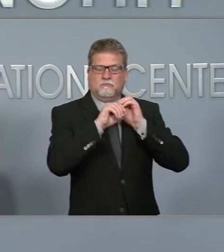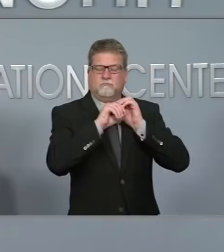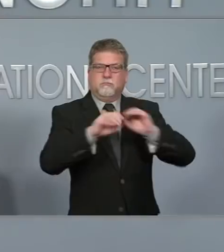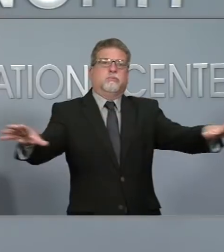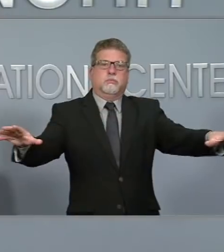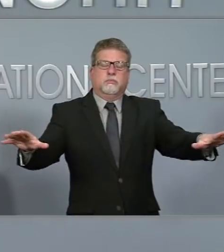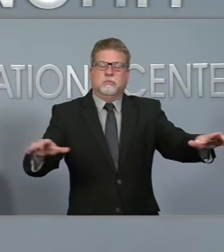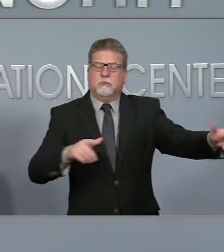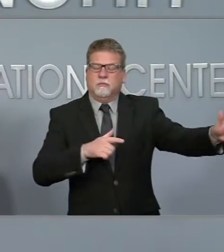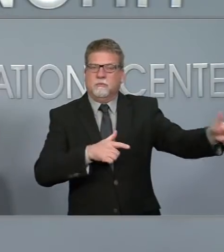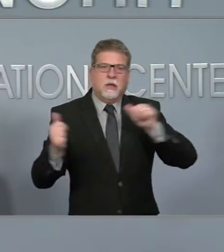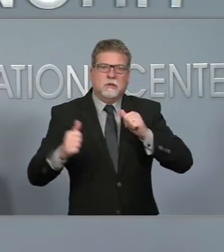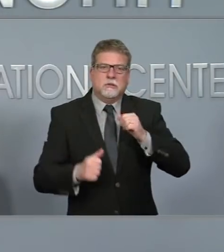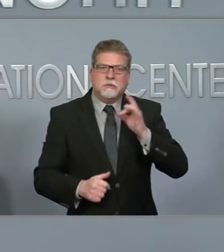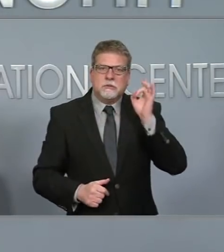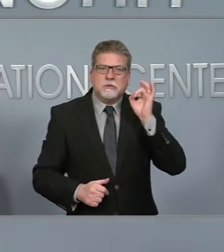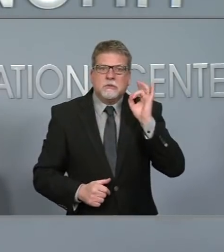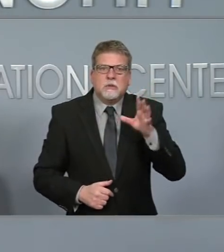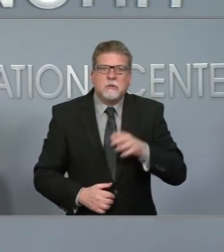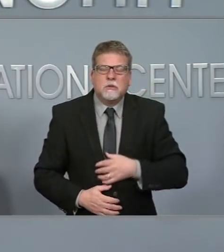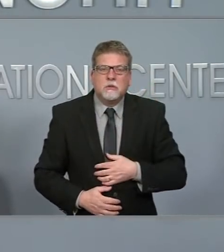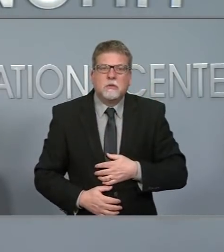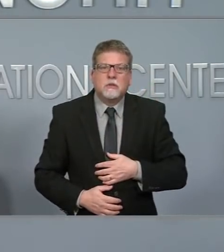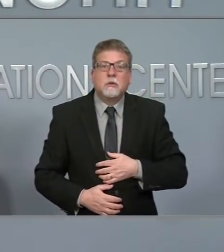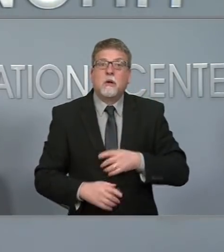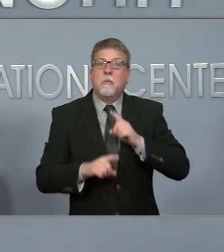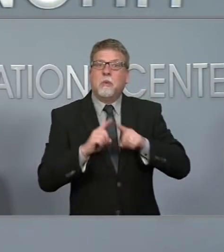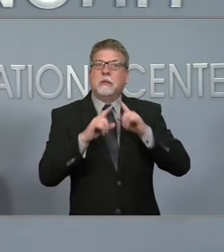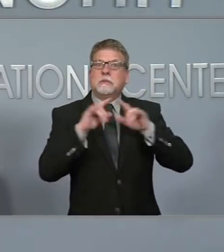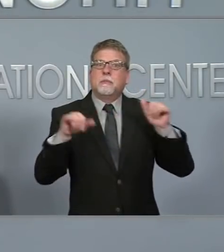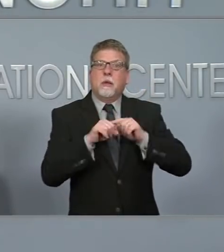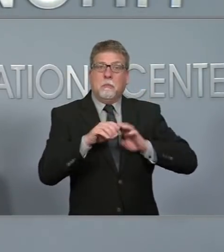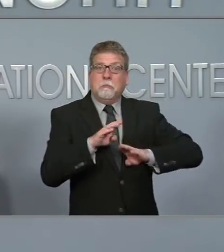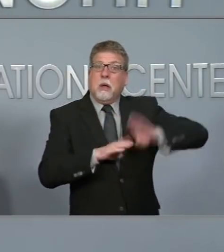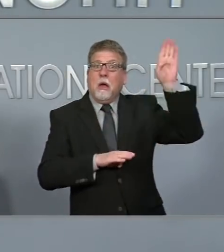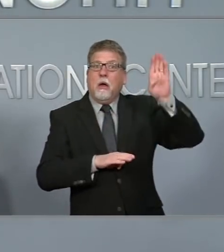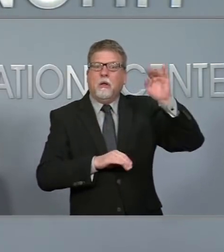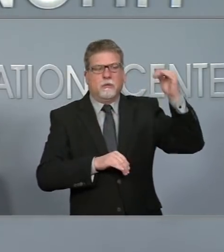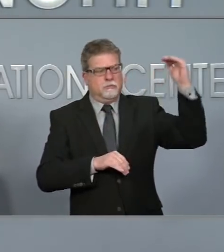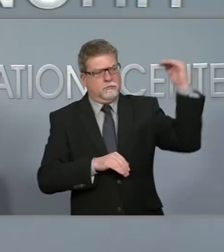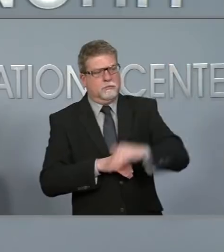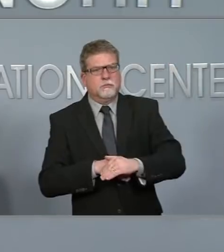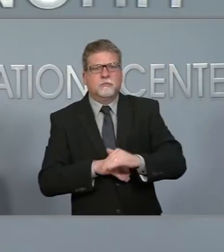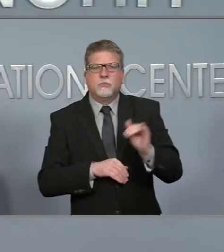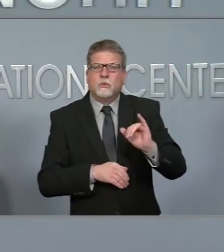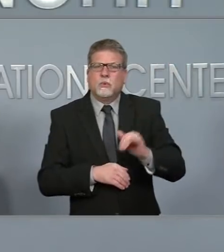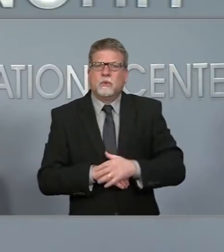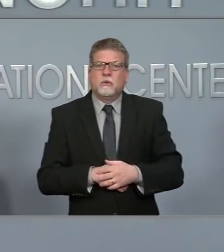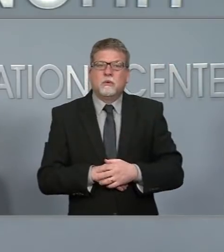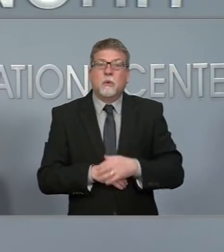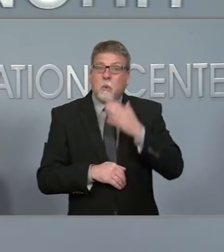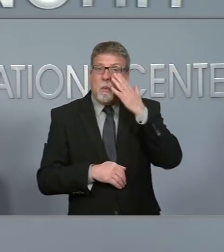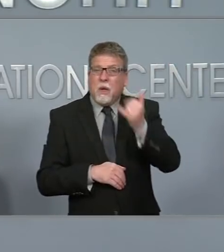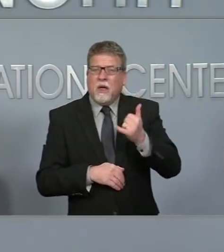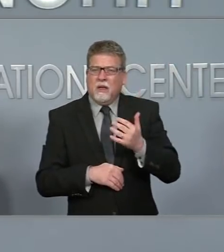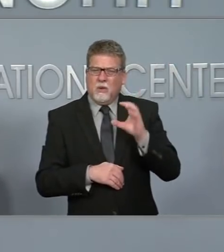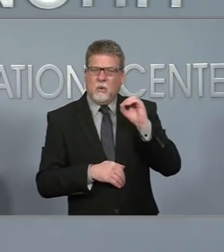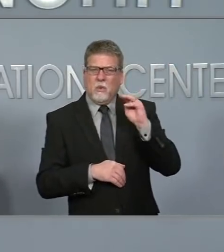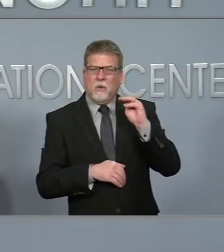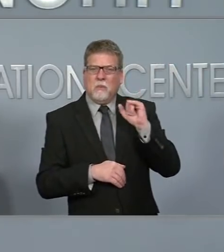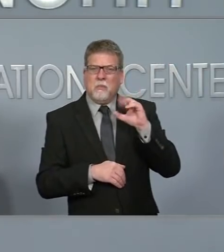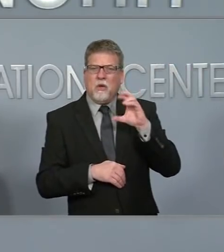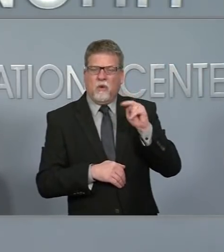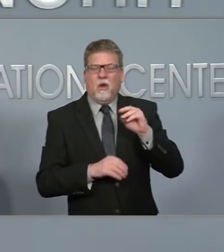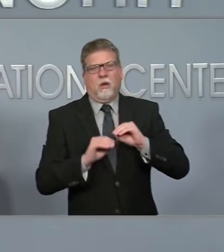En los últimos dos meses, la